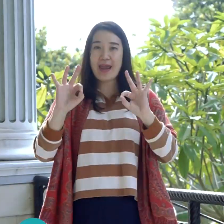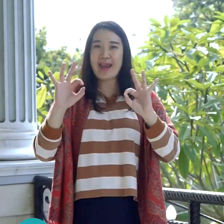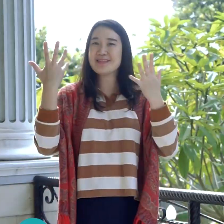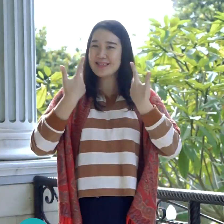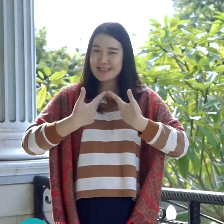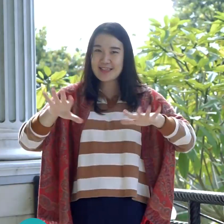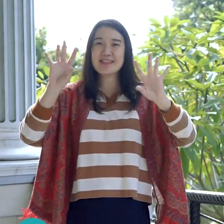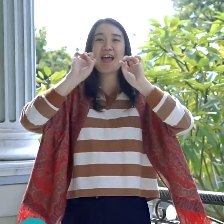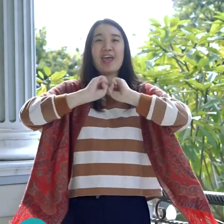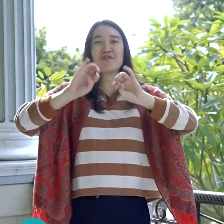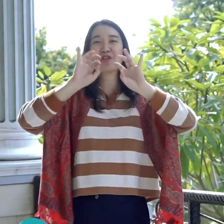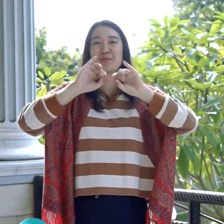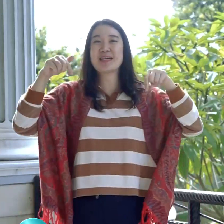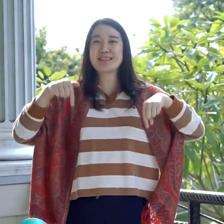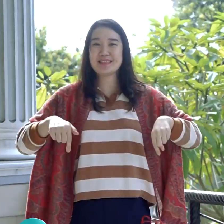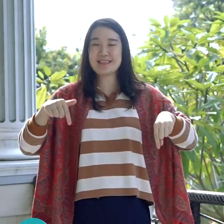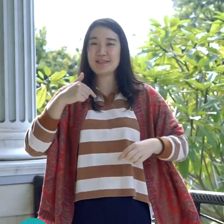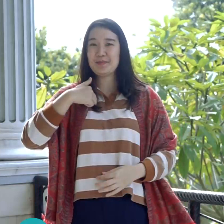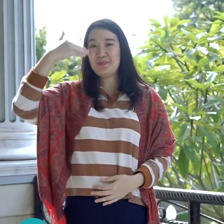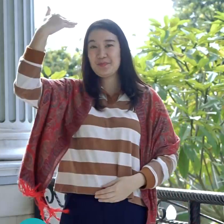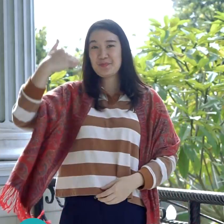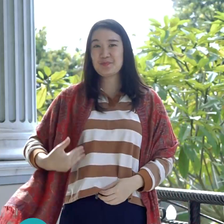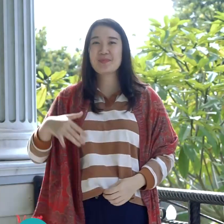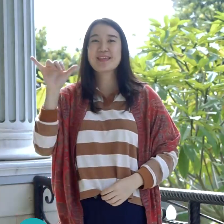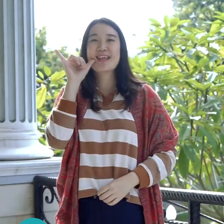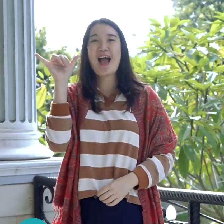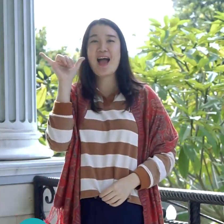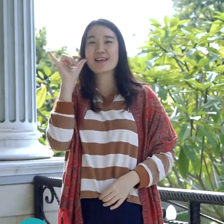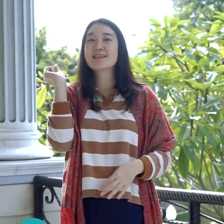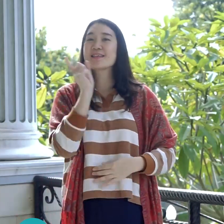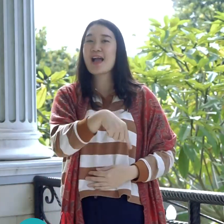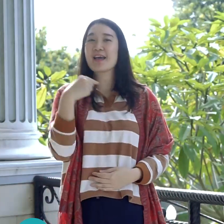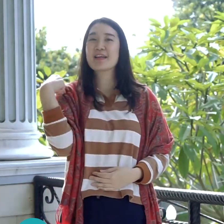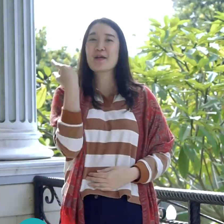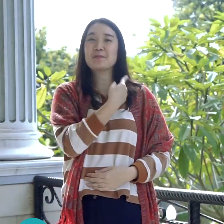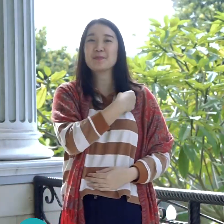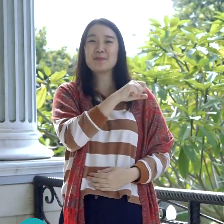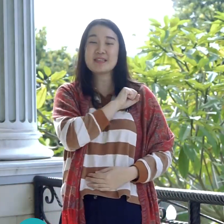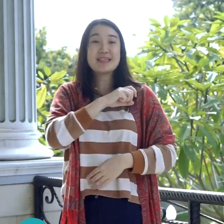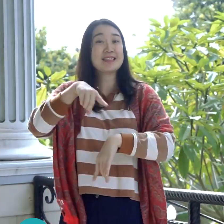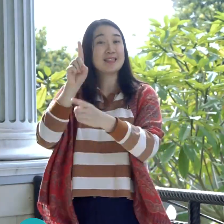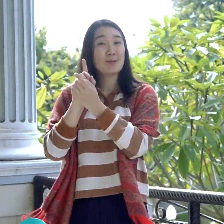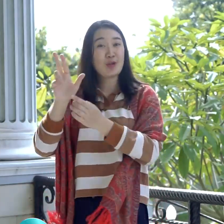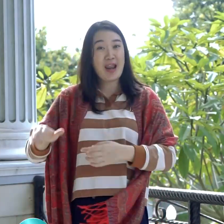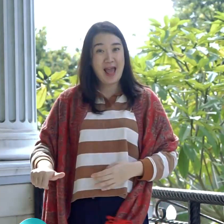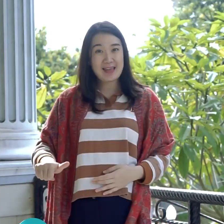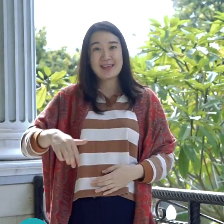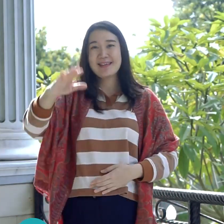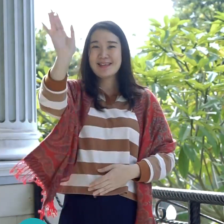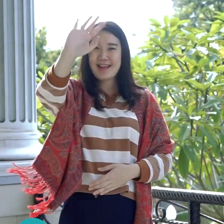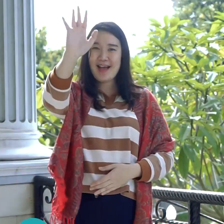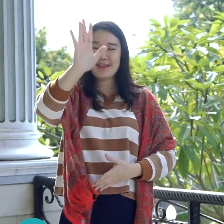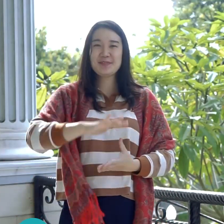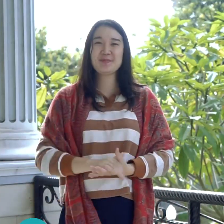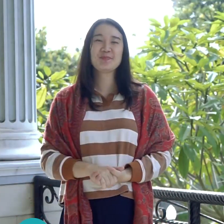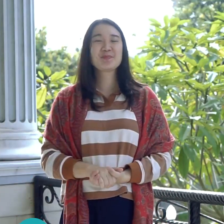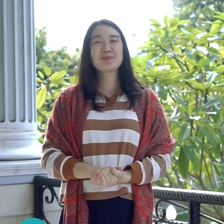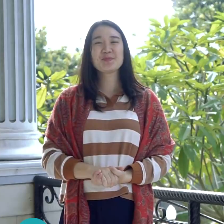Oke selesai informasi, saya Yani dari KamiBijak, sampai bertemu lagi. Dah!